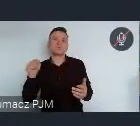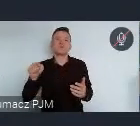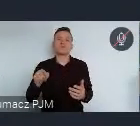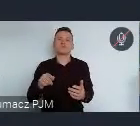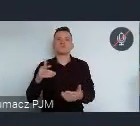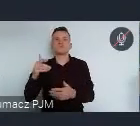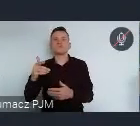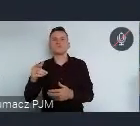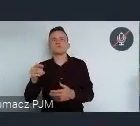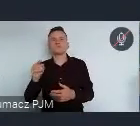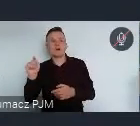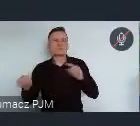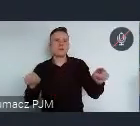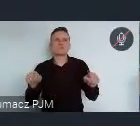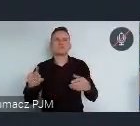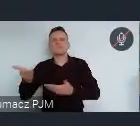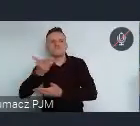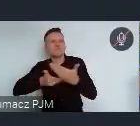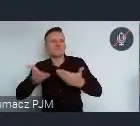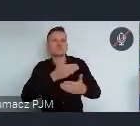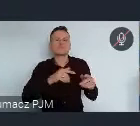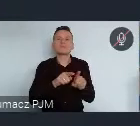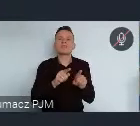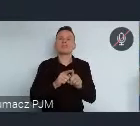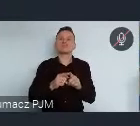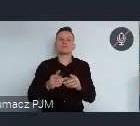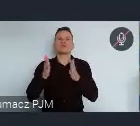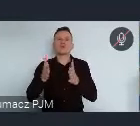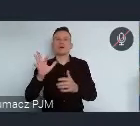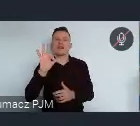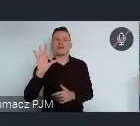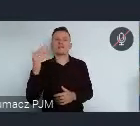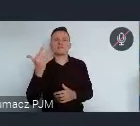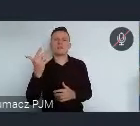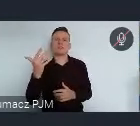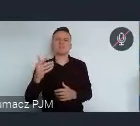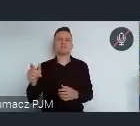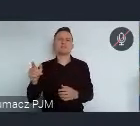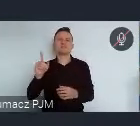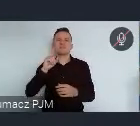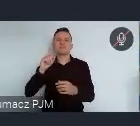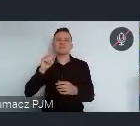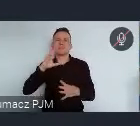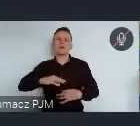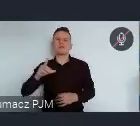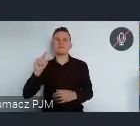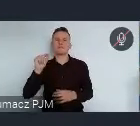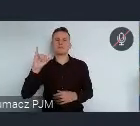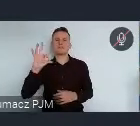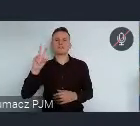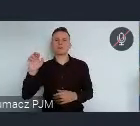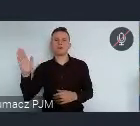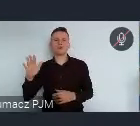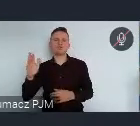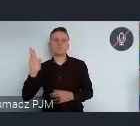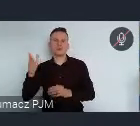a o tym troszeczkę później pan Bernard Piskorz opowie. Czyli tych działań naprawdę mamy bardzo dużo.